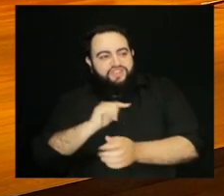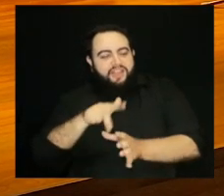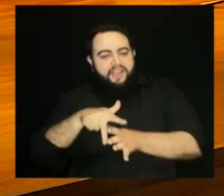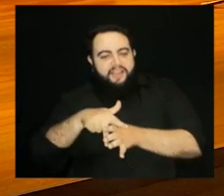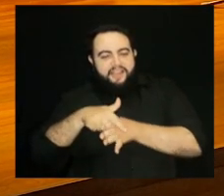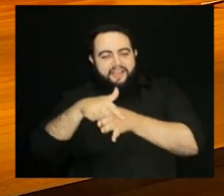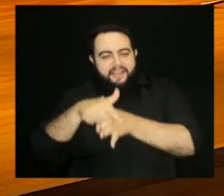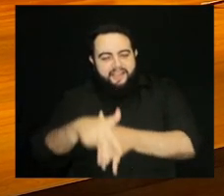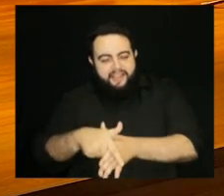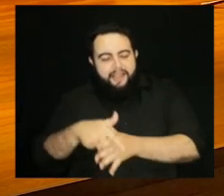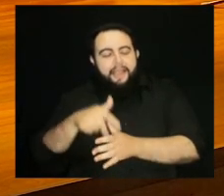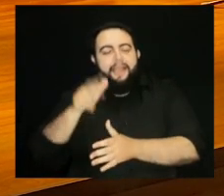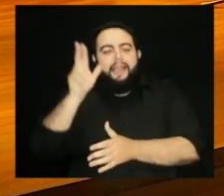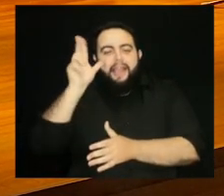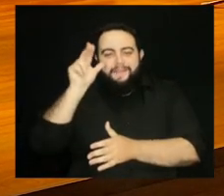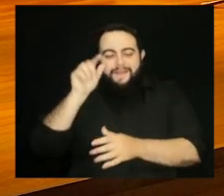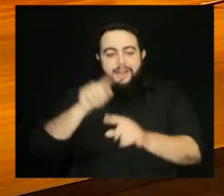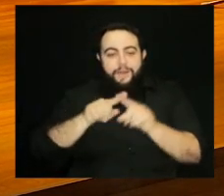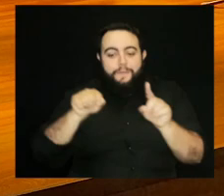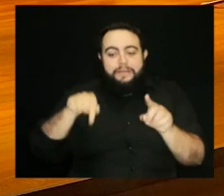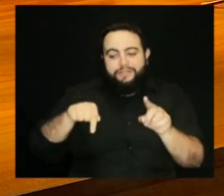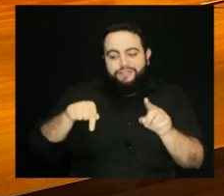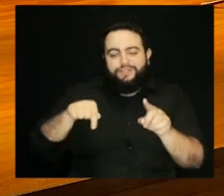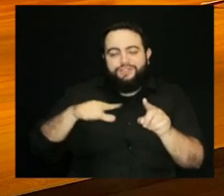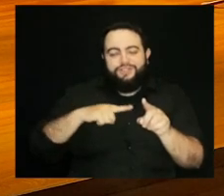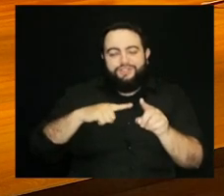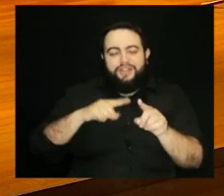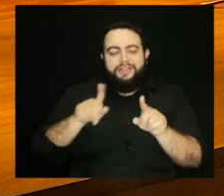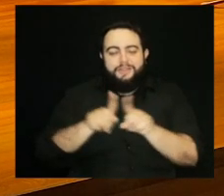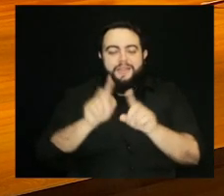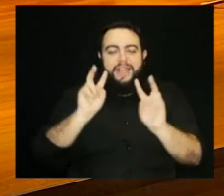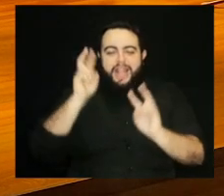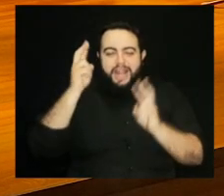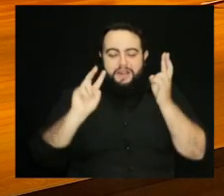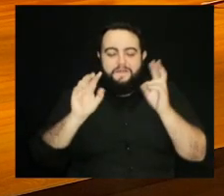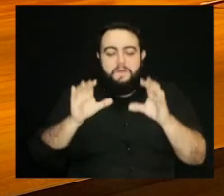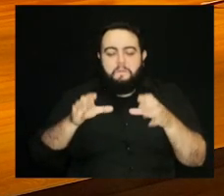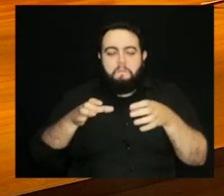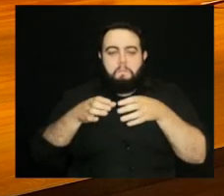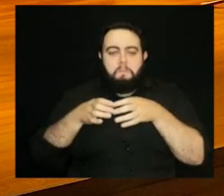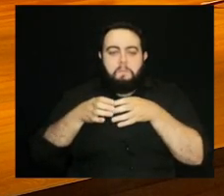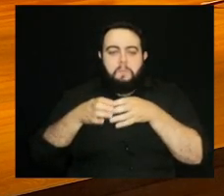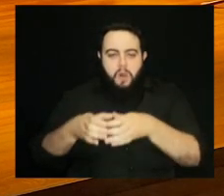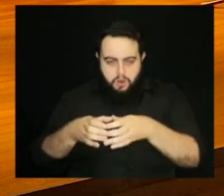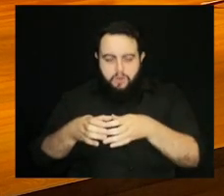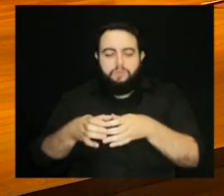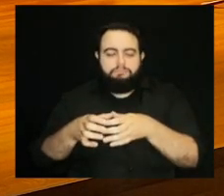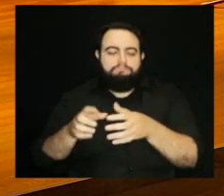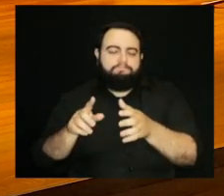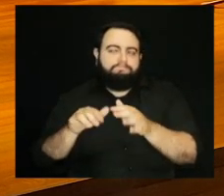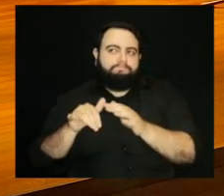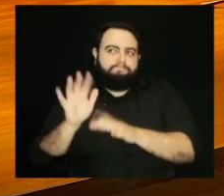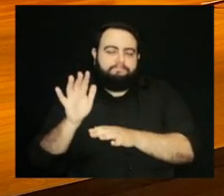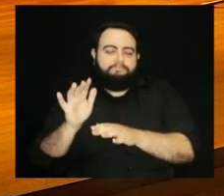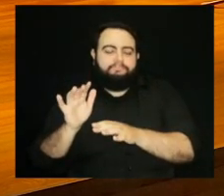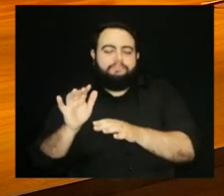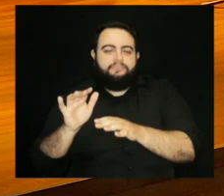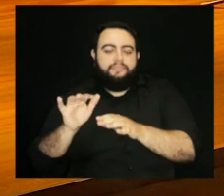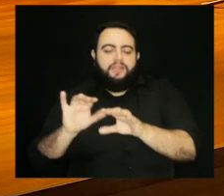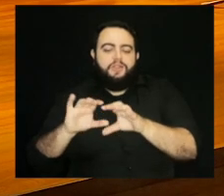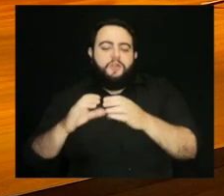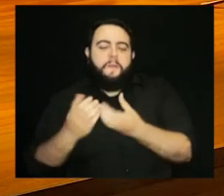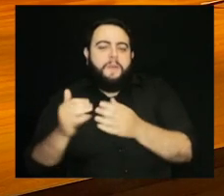Enquanto isso o carnaval de bloco que já era também das comunidades mais pobres da cidade;